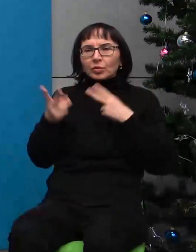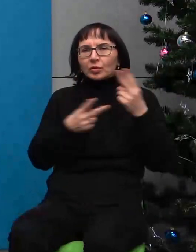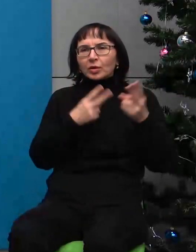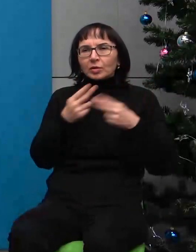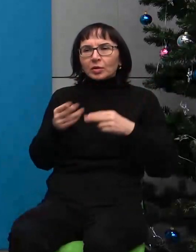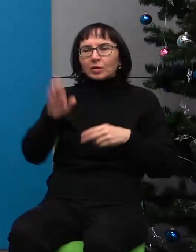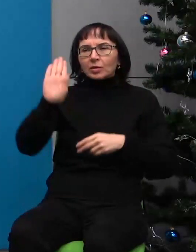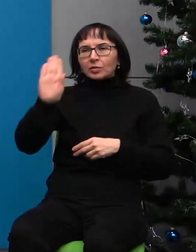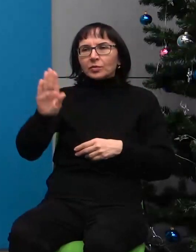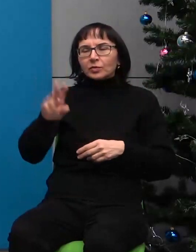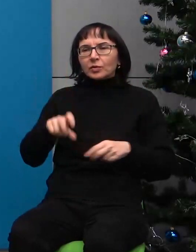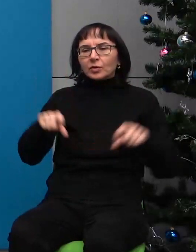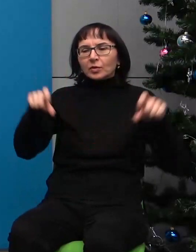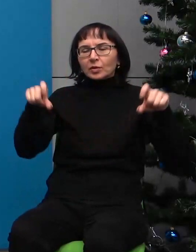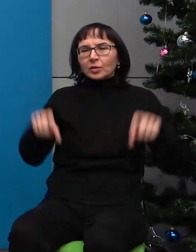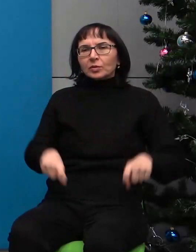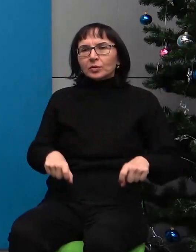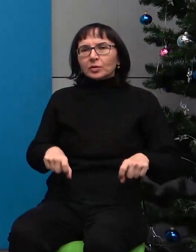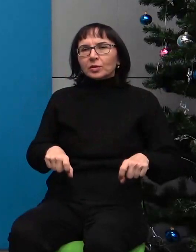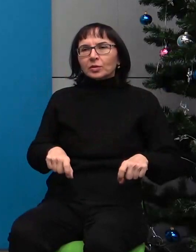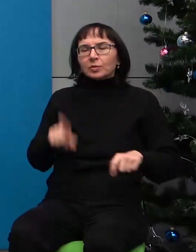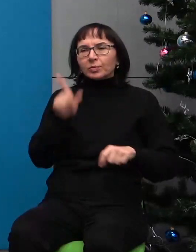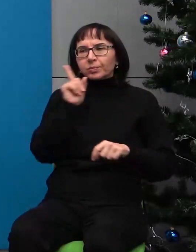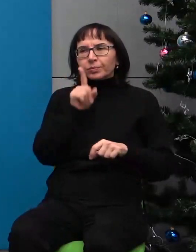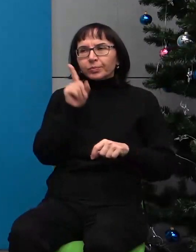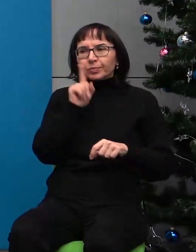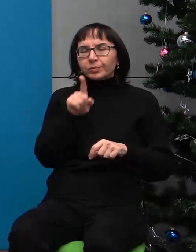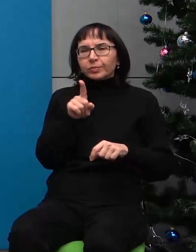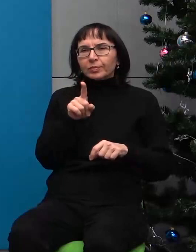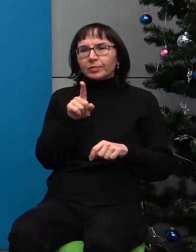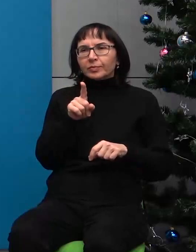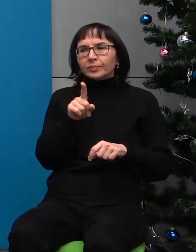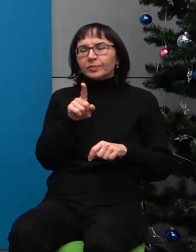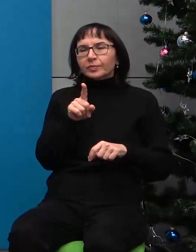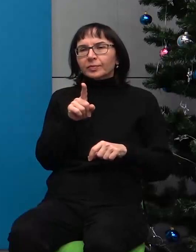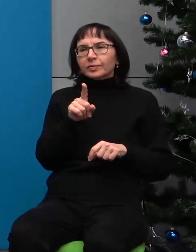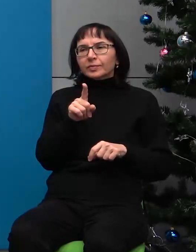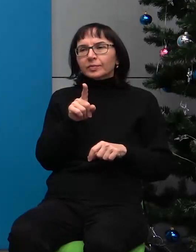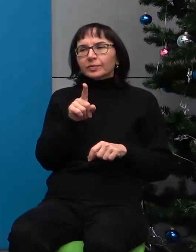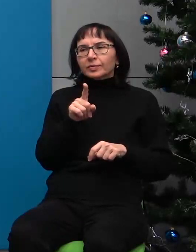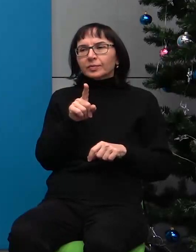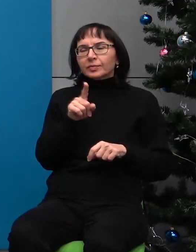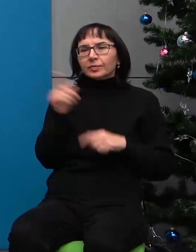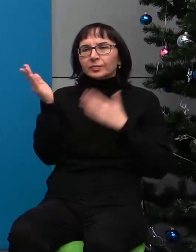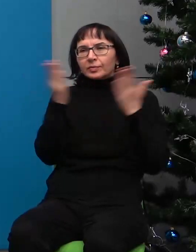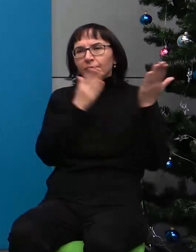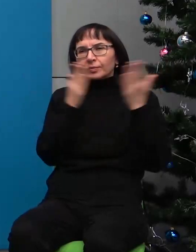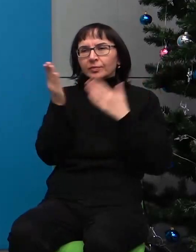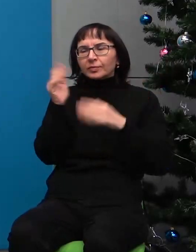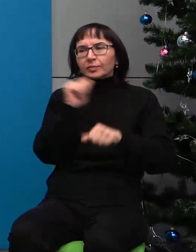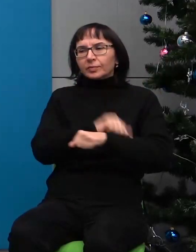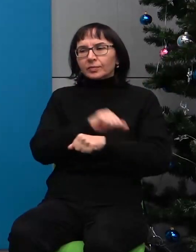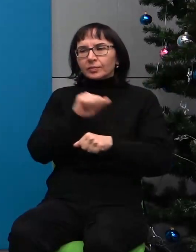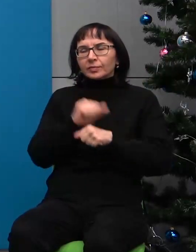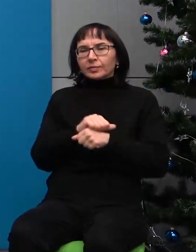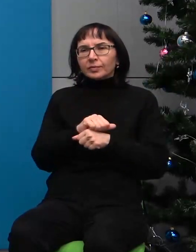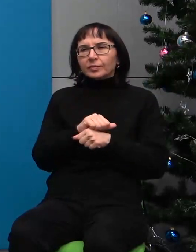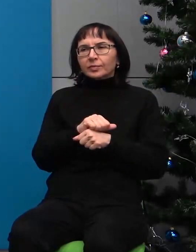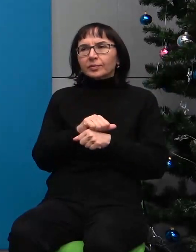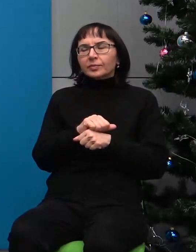Siedzi facet, Serge Klarsfeld w Lyonie. Czyta gazetę, jakiś tam lemon.